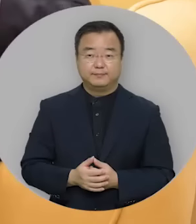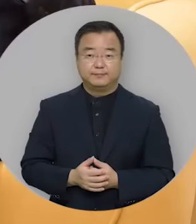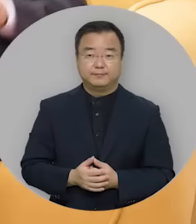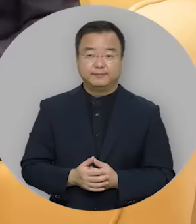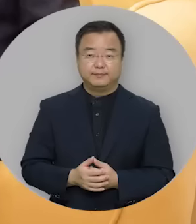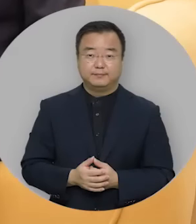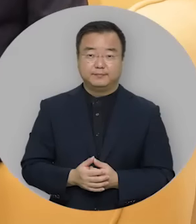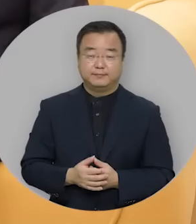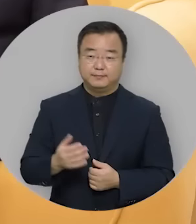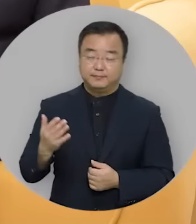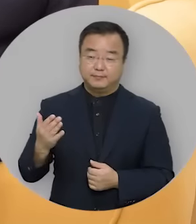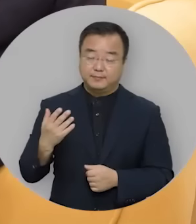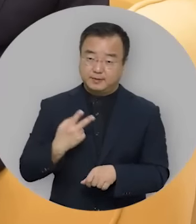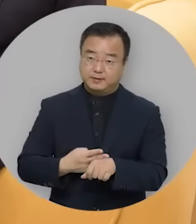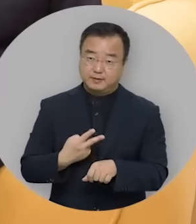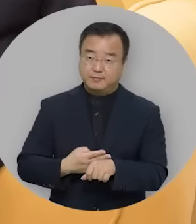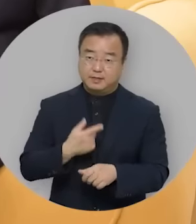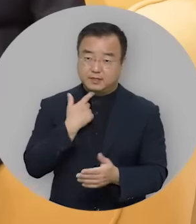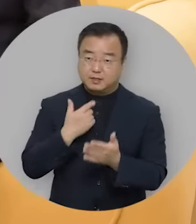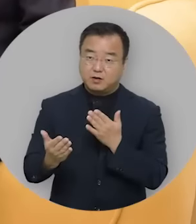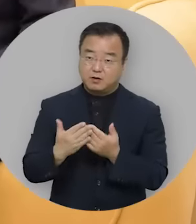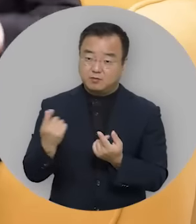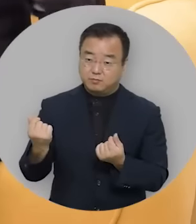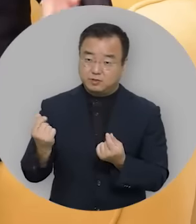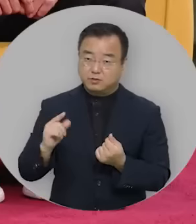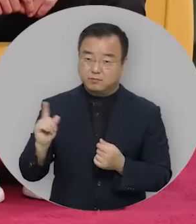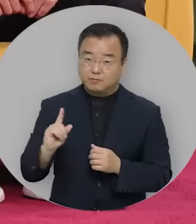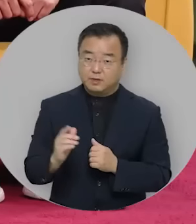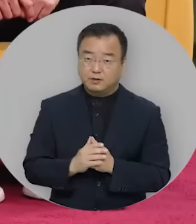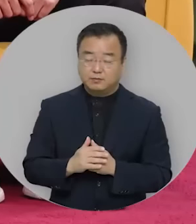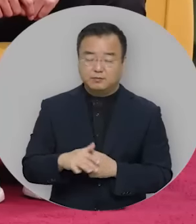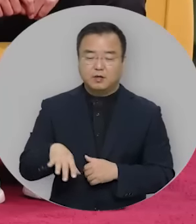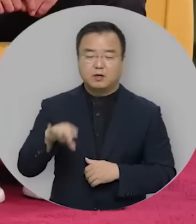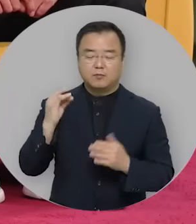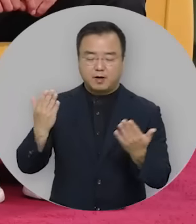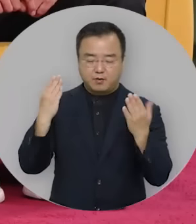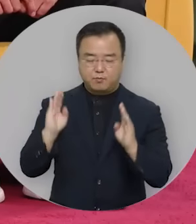선생님도 비슷한 경험이 혹시 있으신지 모르겠습니다. 처음에 개교를 하면서